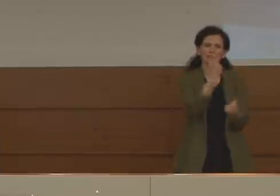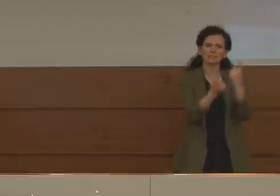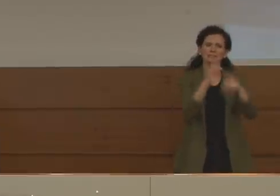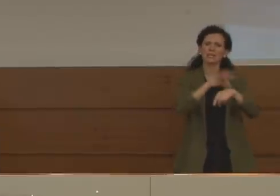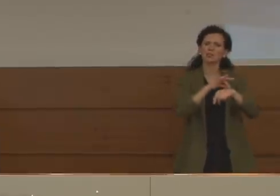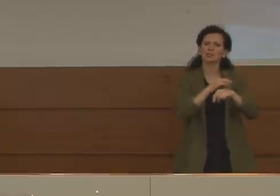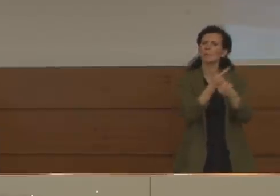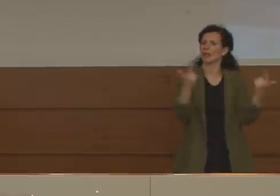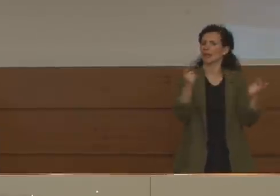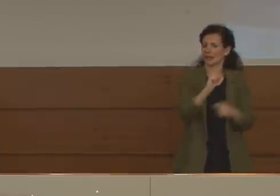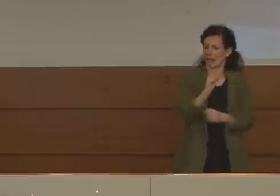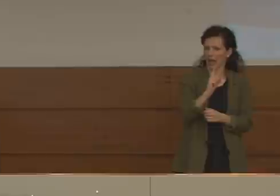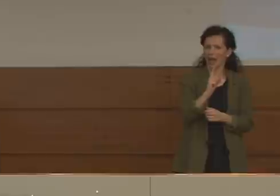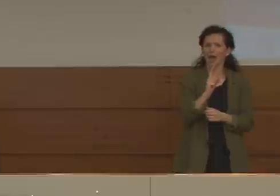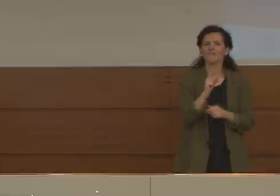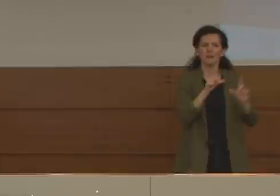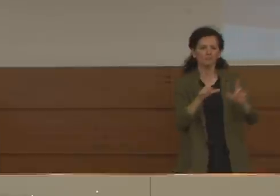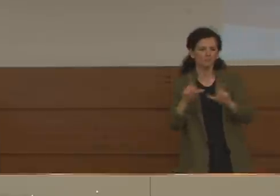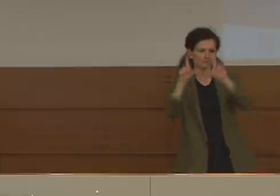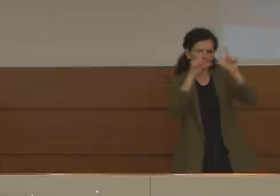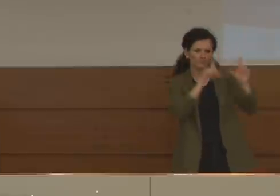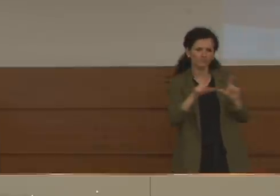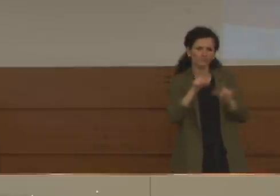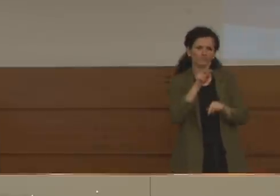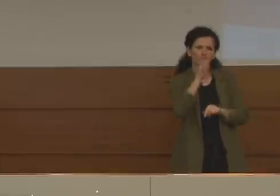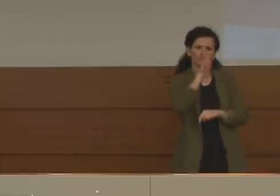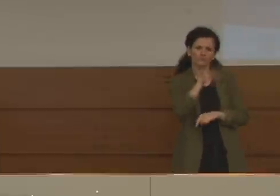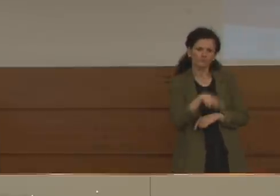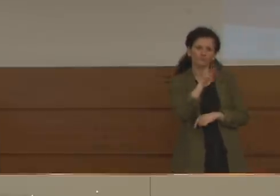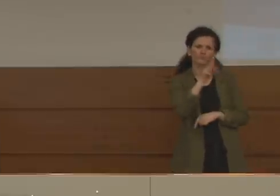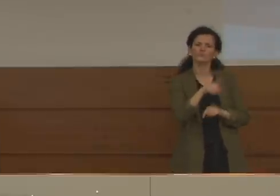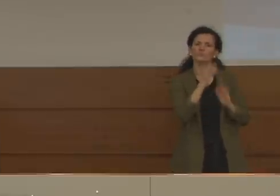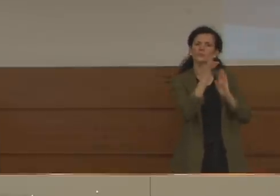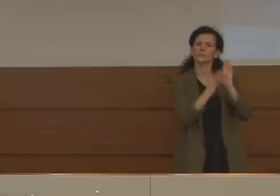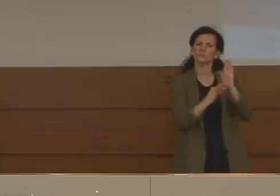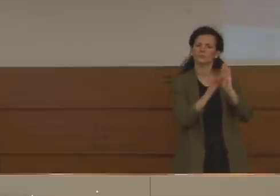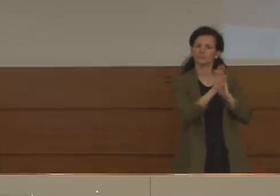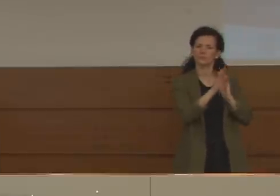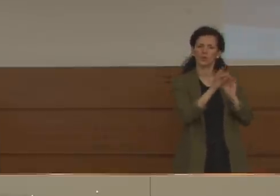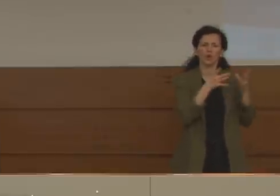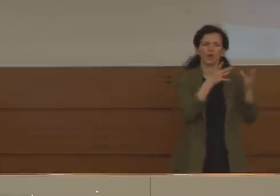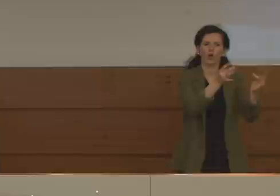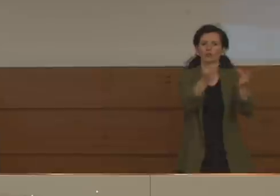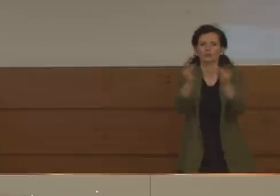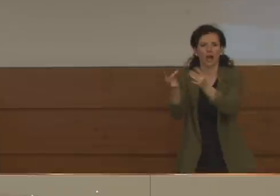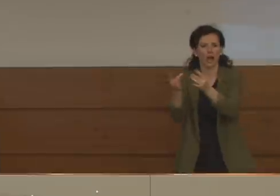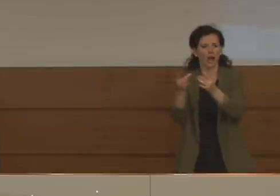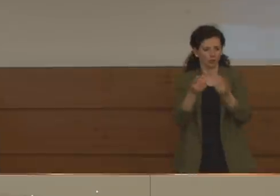mappare meglio, appunto, il contagio. E al Sant'Orsola di Bologna lo stanno